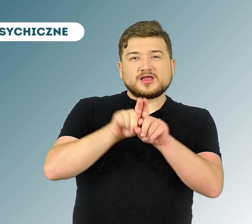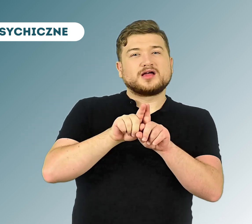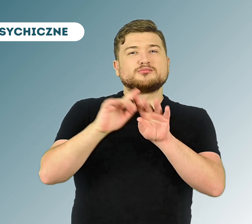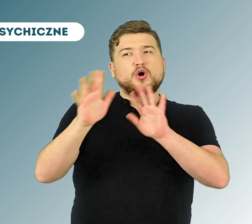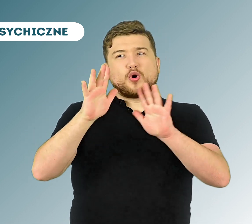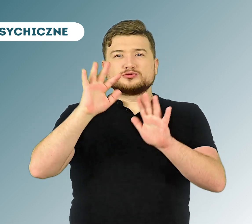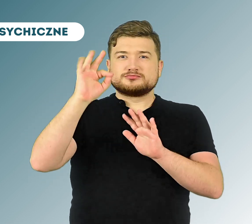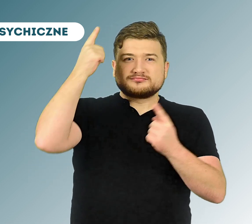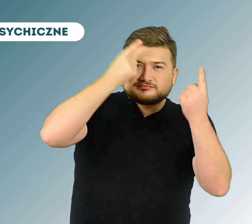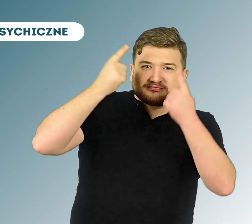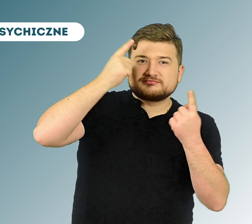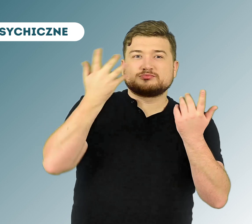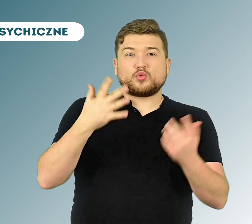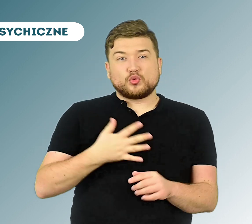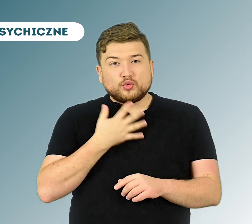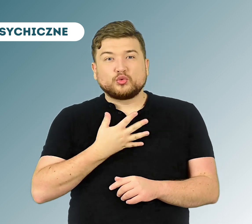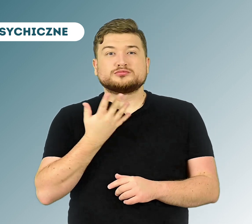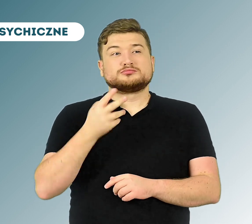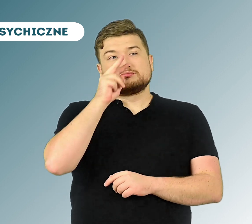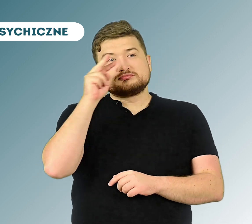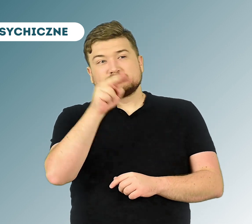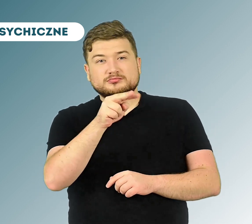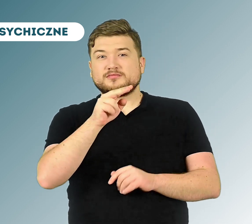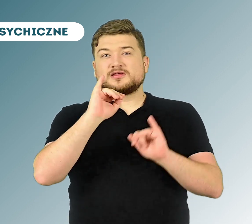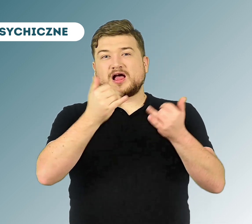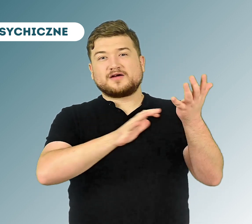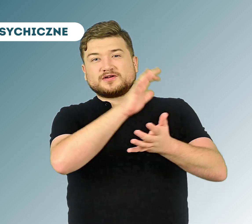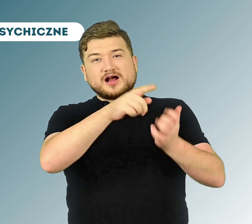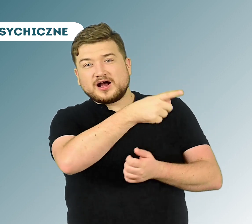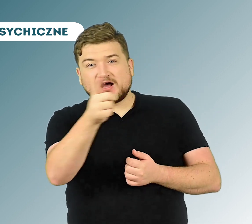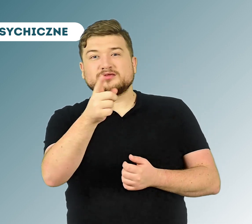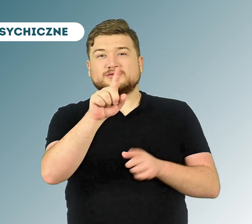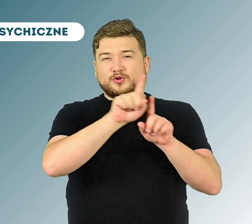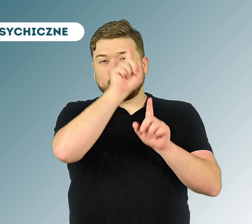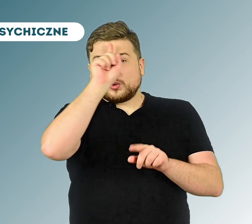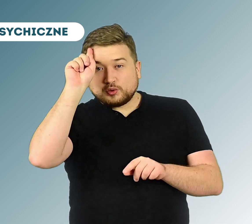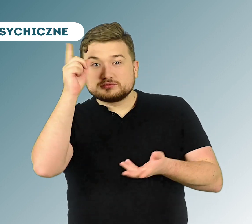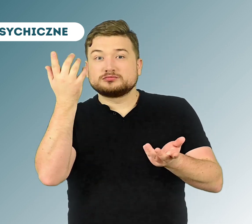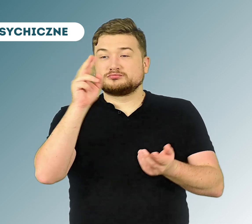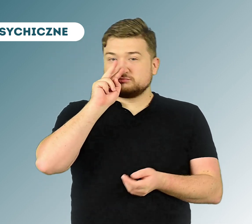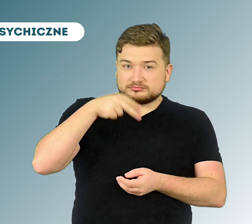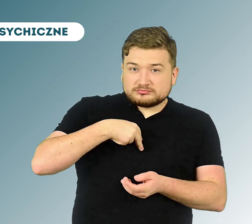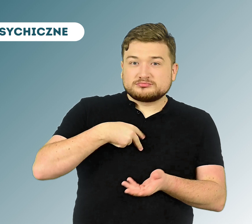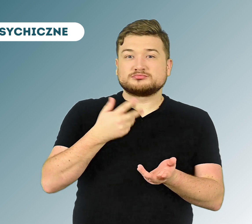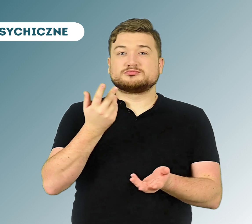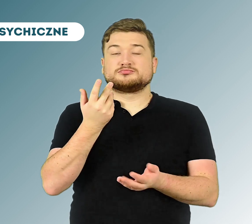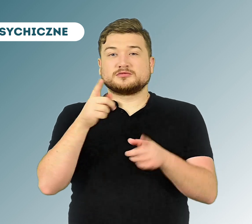sposobów myślenia, czucia, postrzegania